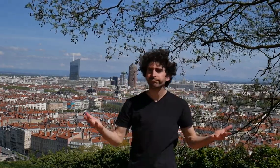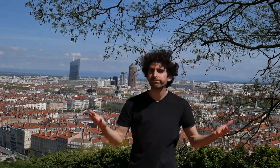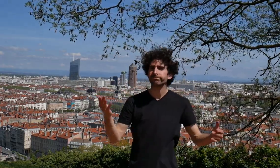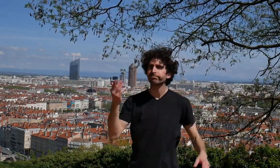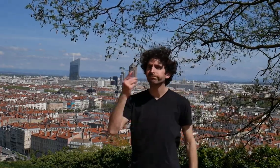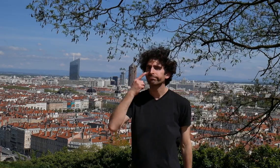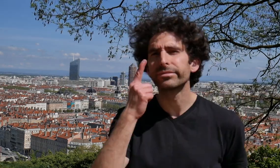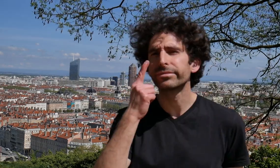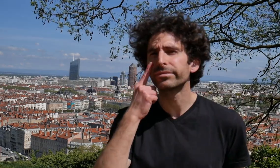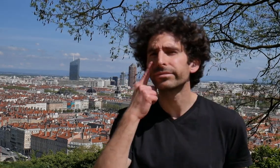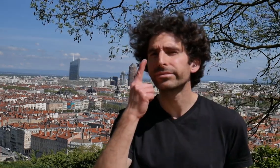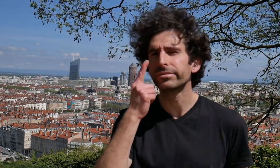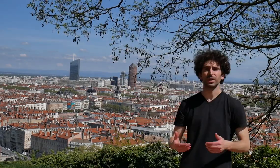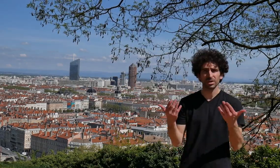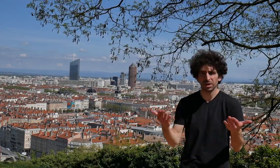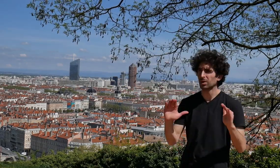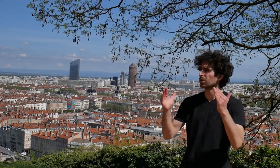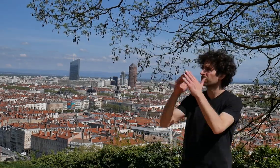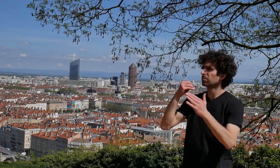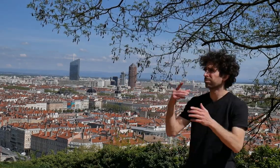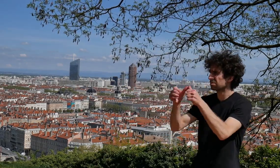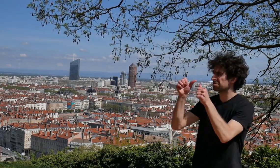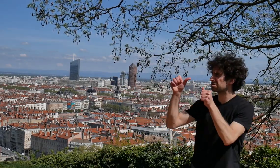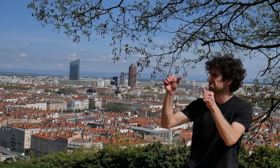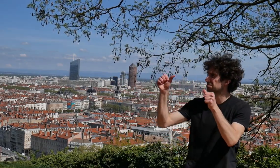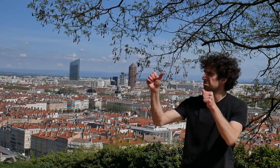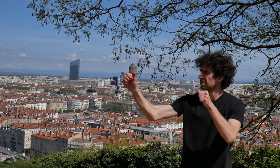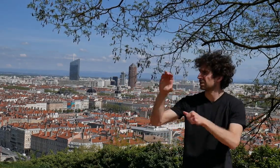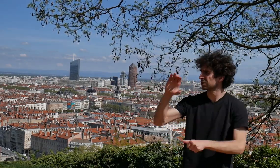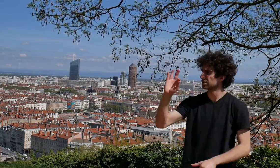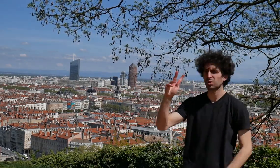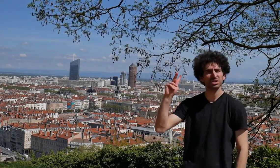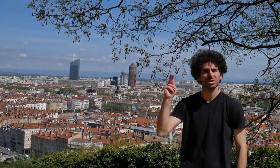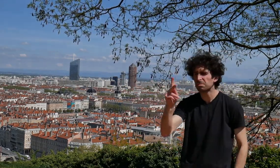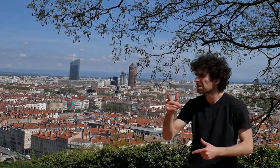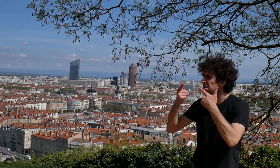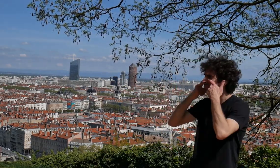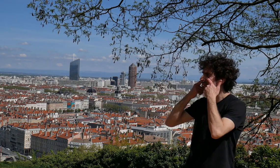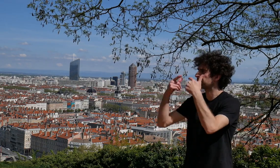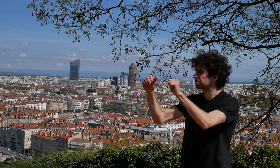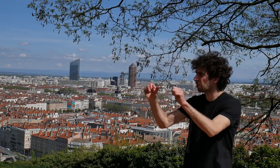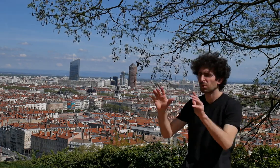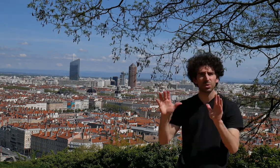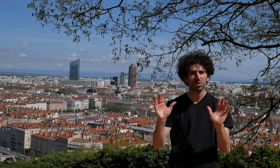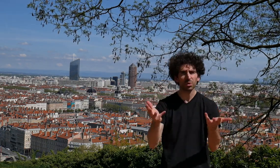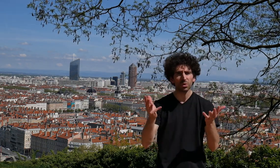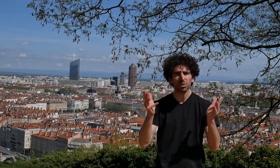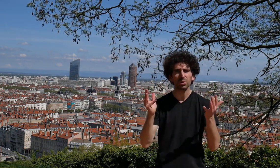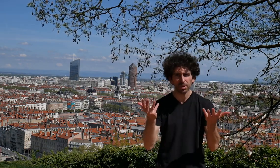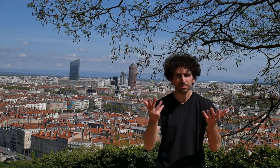C'est ce qu'on verra. Le Mont-Blanc étant loin de 150 km, déjà comment l'apercevoir ?